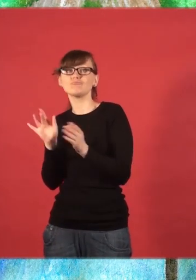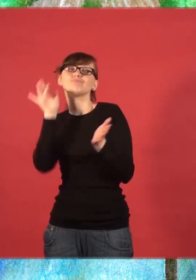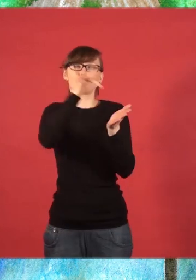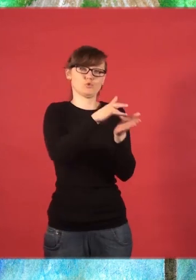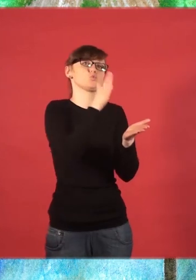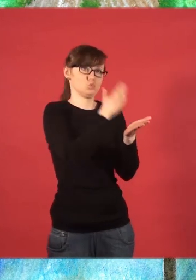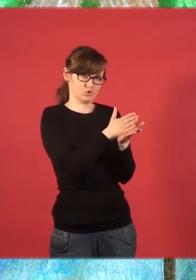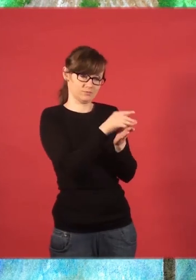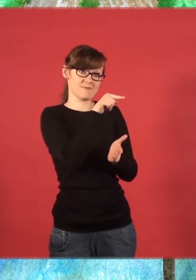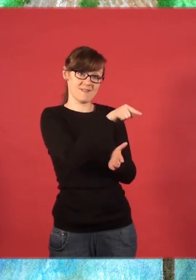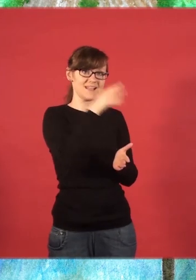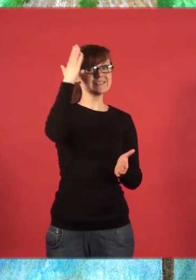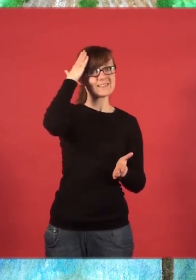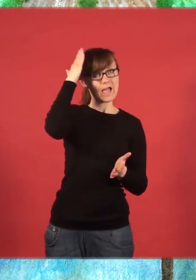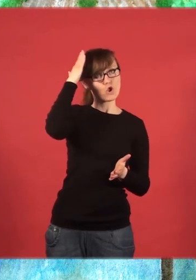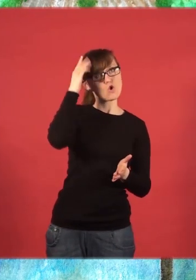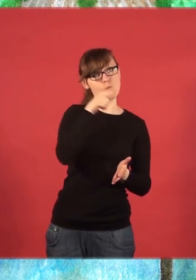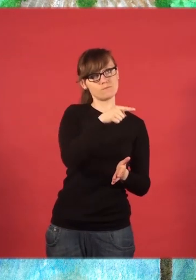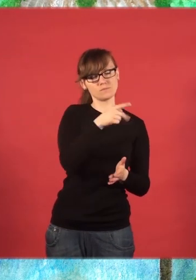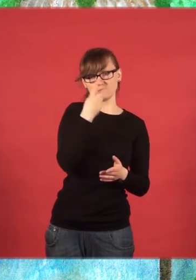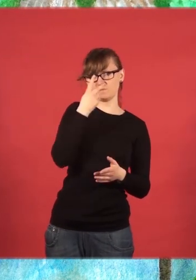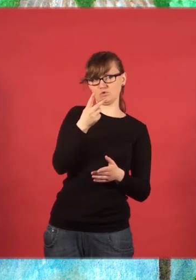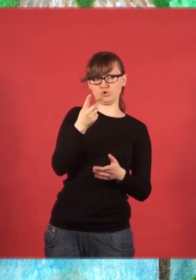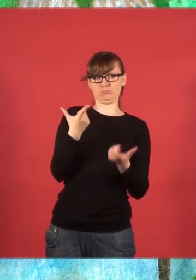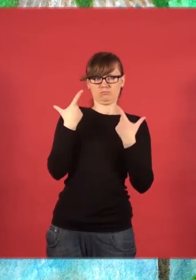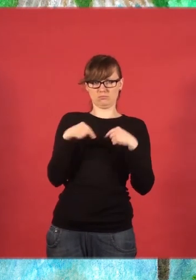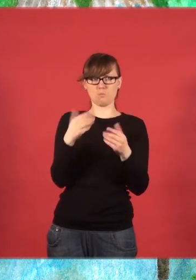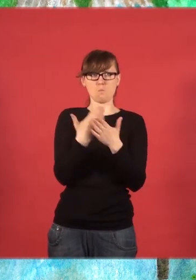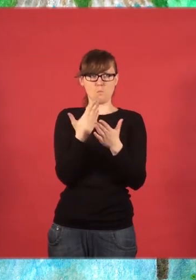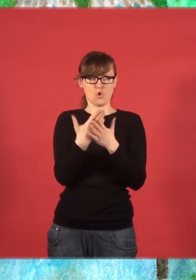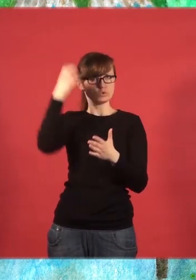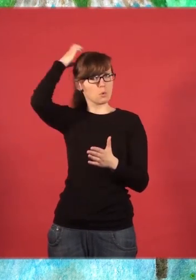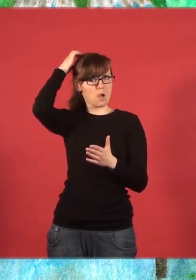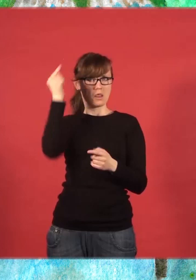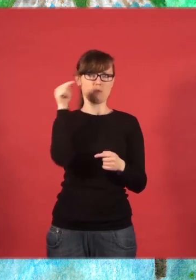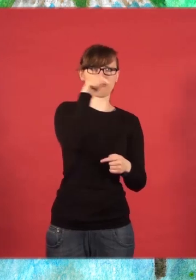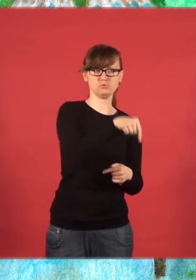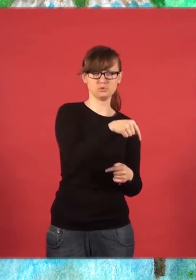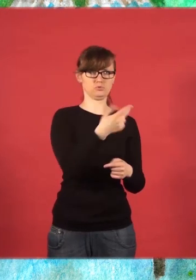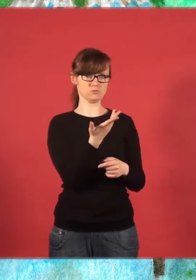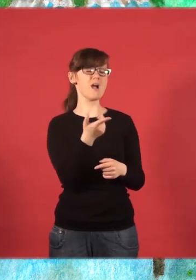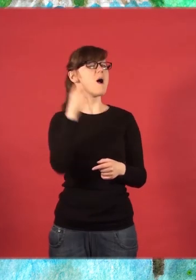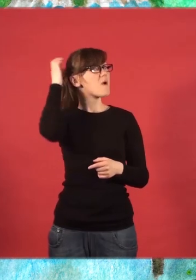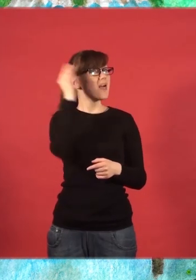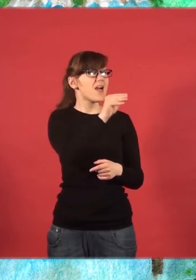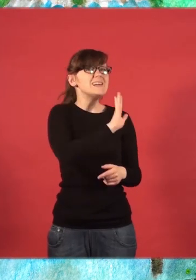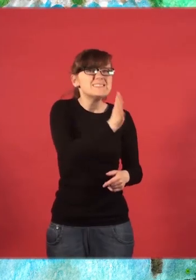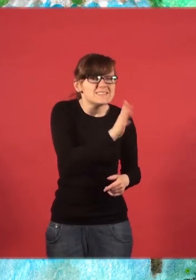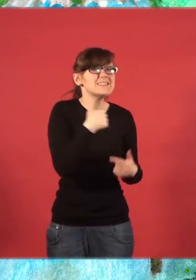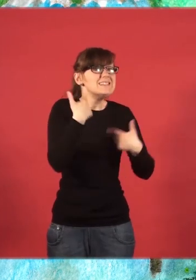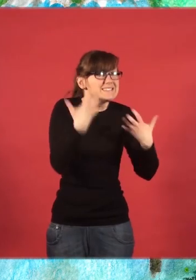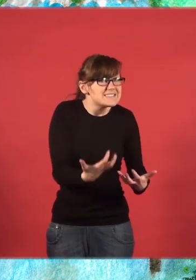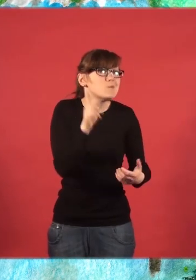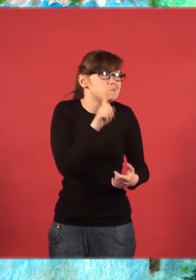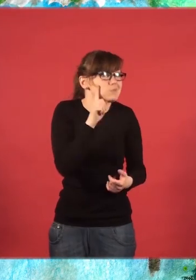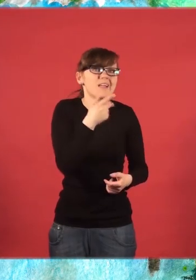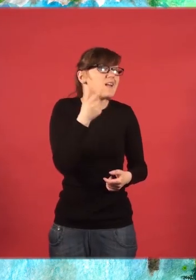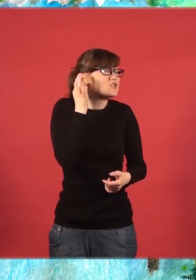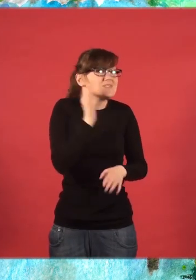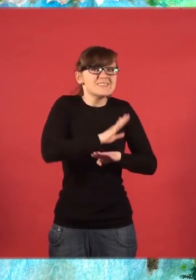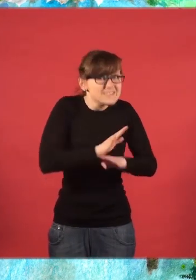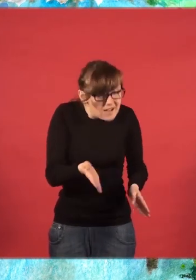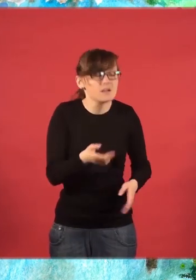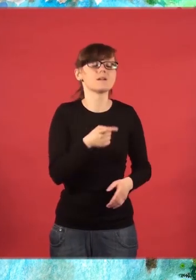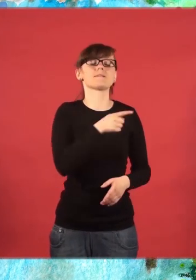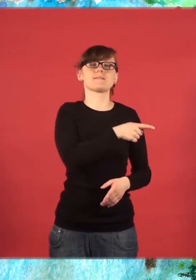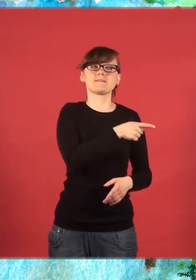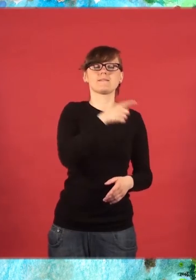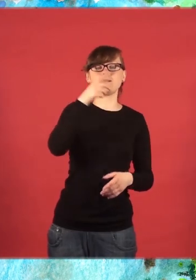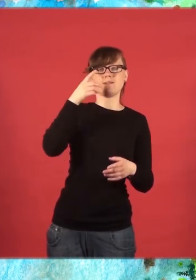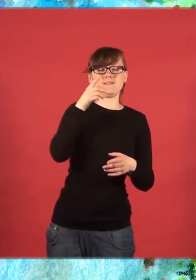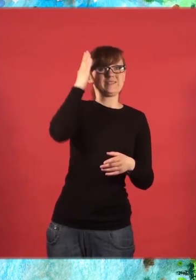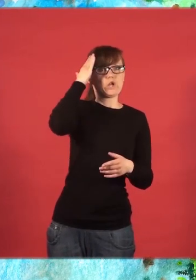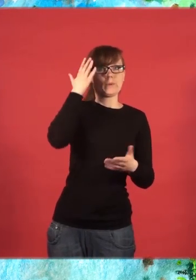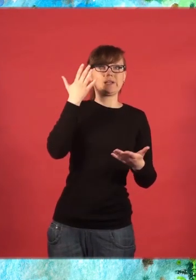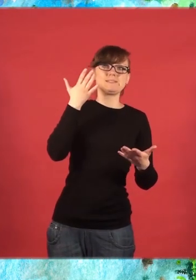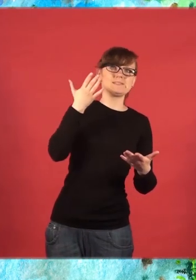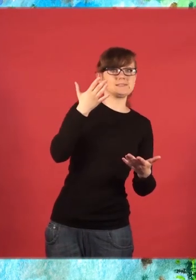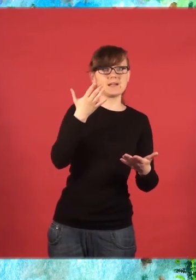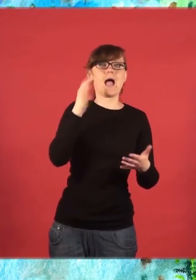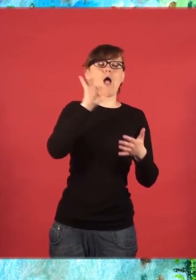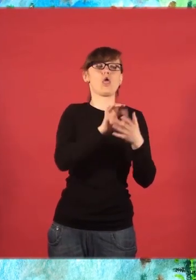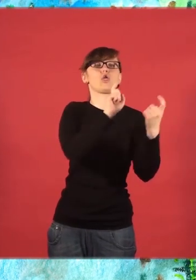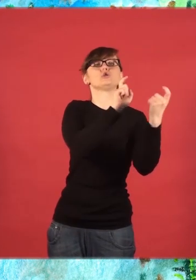Kiedy dojechały na miejsce, przywitała je zdziwiona pani Spencer. Maryla wyjaśniła że chciała chłopca a nie dziewczynkę.